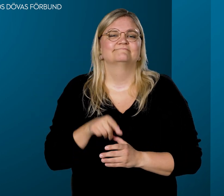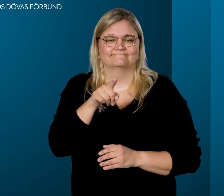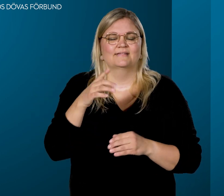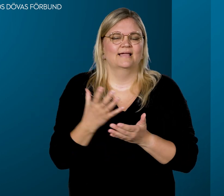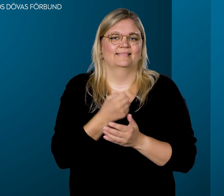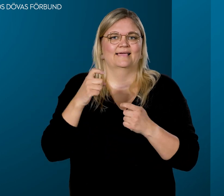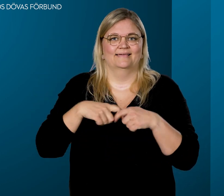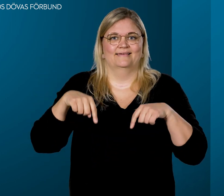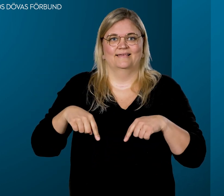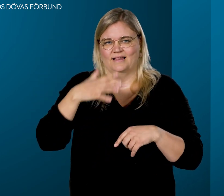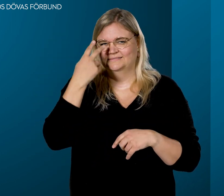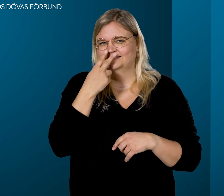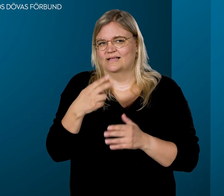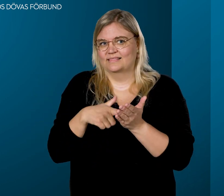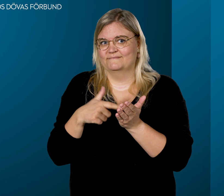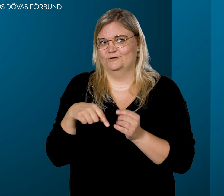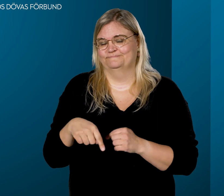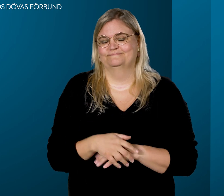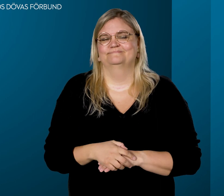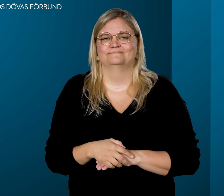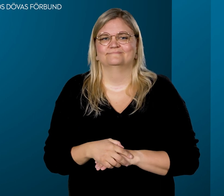Klicka på länken nedan för att titta på intervjun.